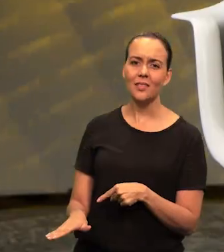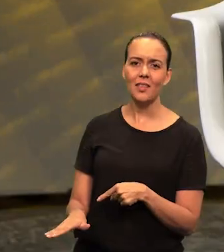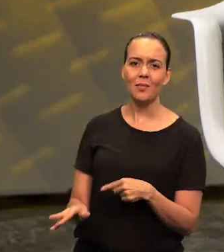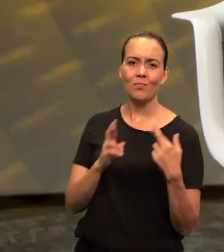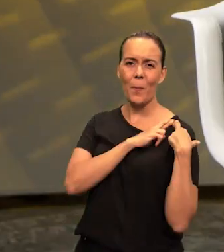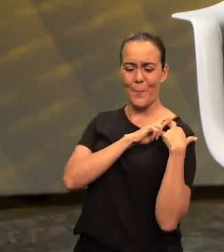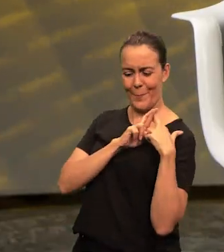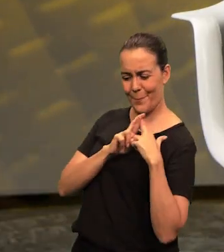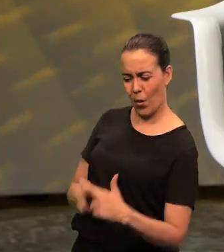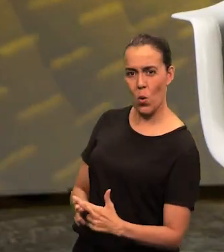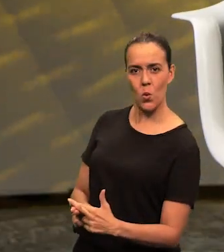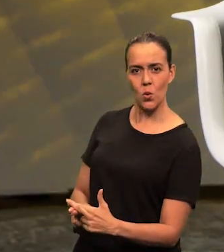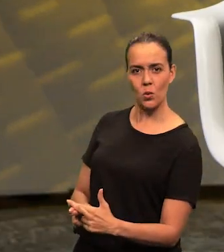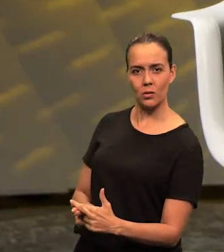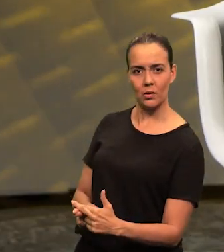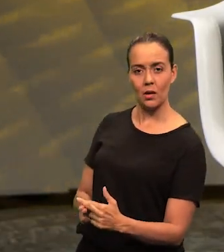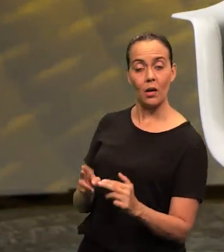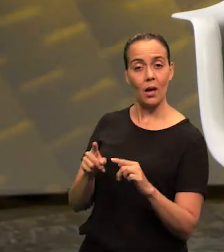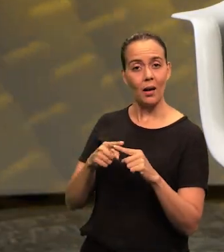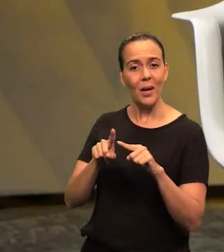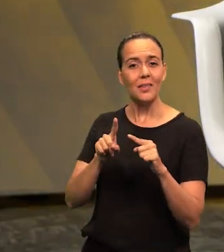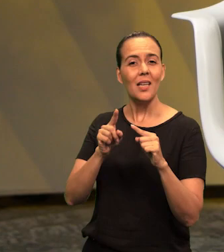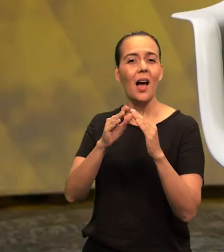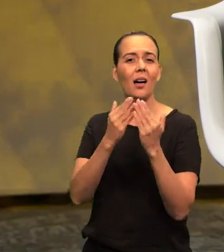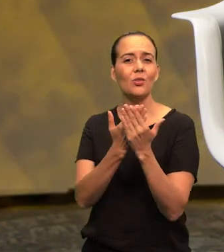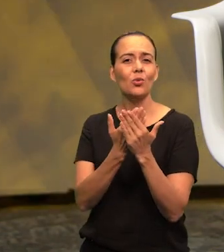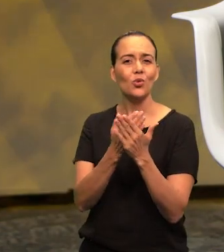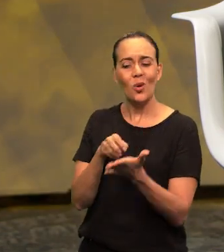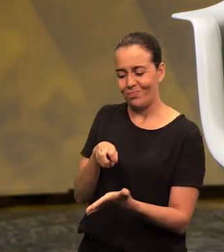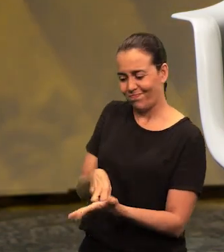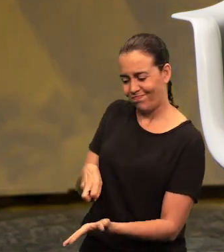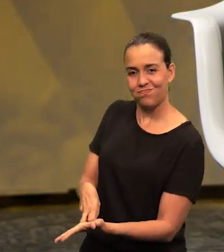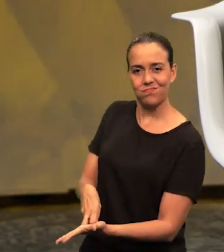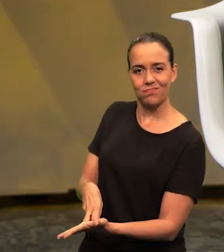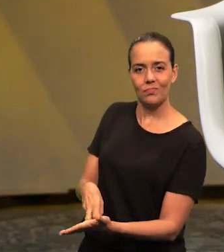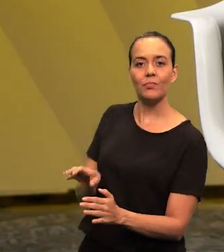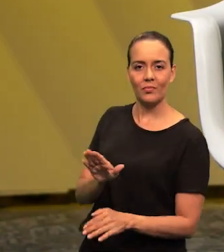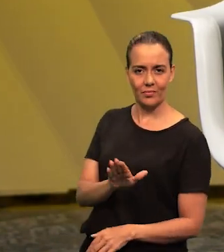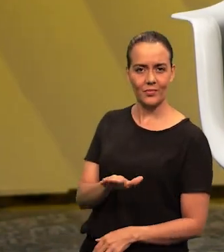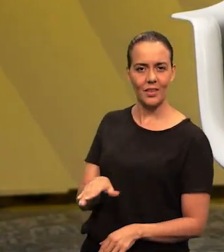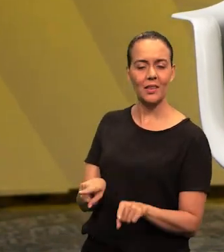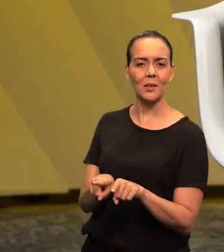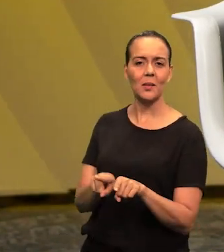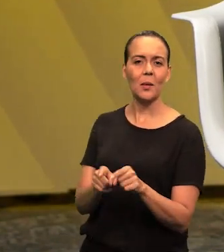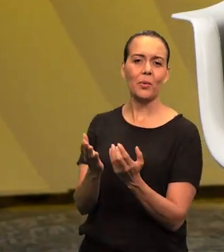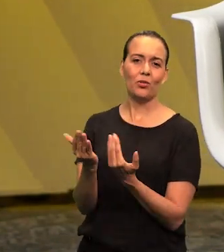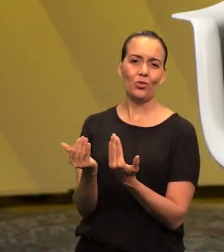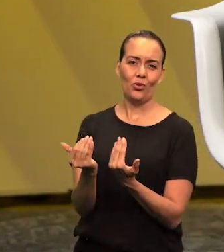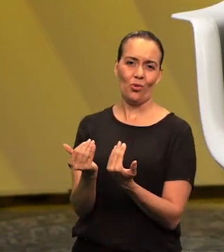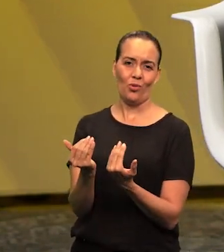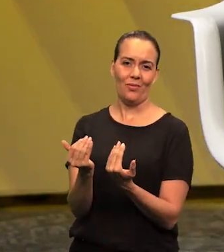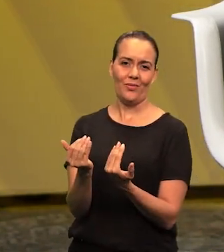Mas a escola penalizou as crianças e adolescentes, não só no sistema de exclusão,